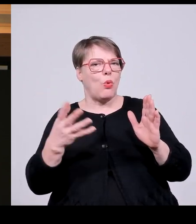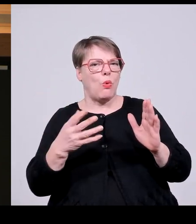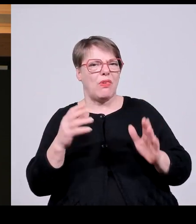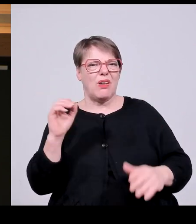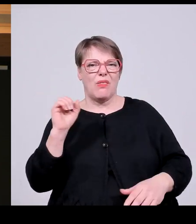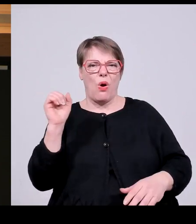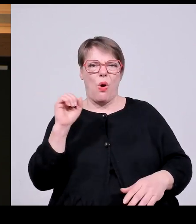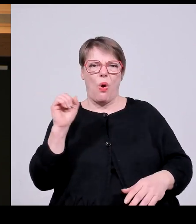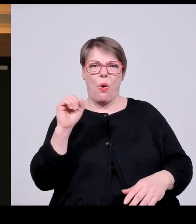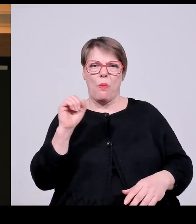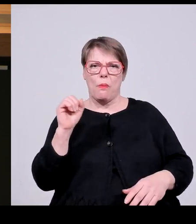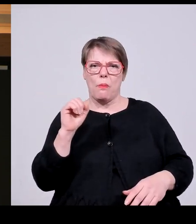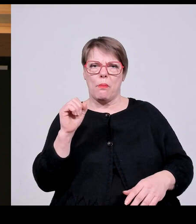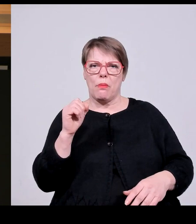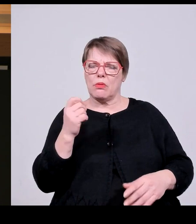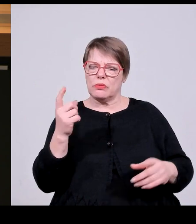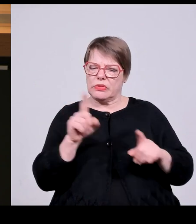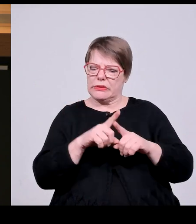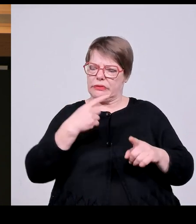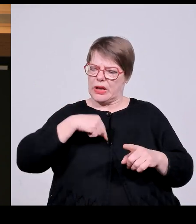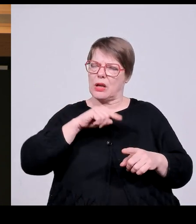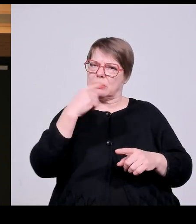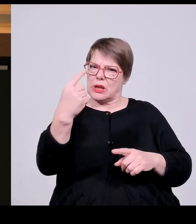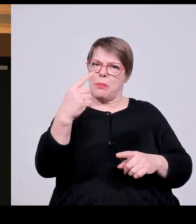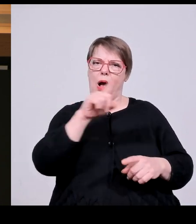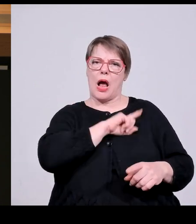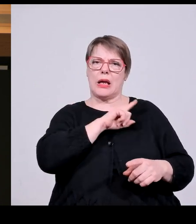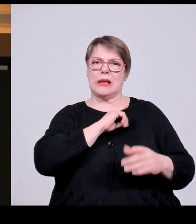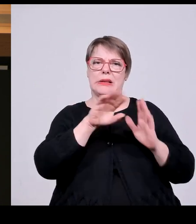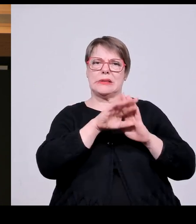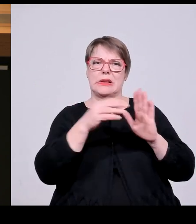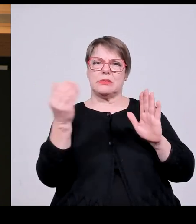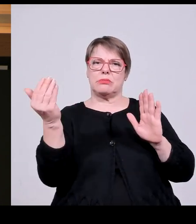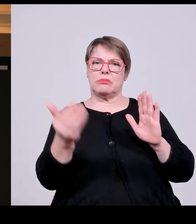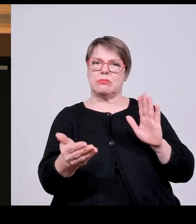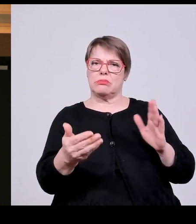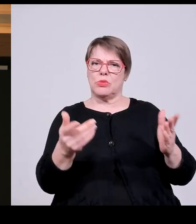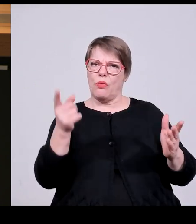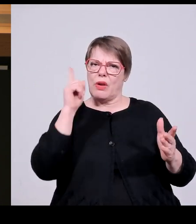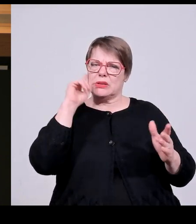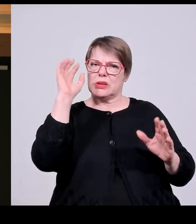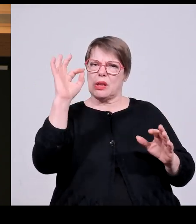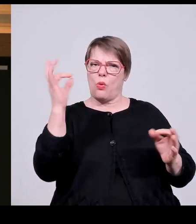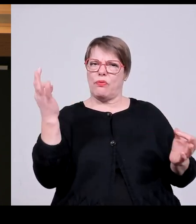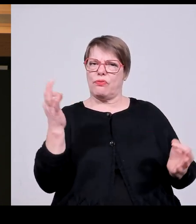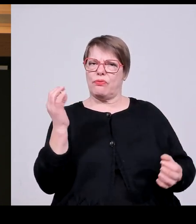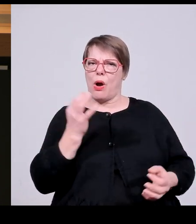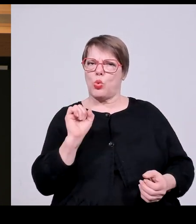und engagiert arbeiten und die Politik mitzieht, können Planverfahren und Baugenehmigungsverfahren vom ersten